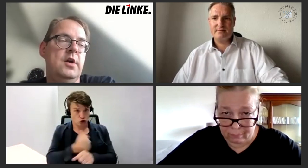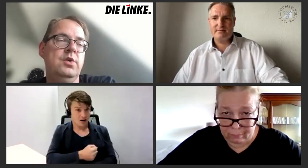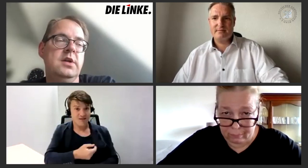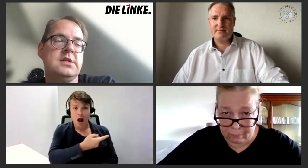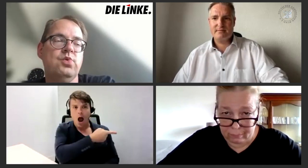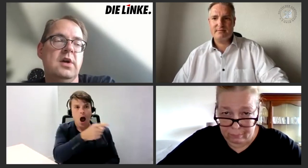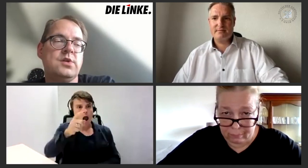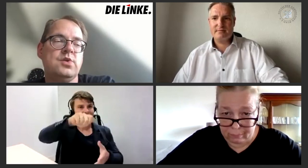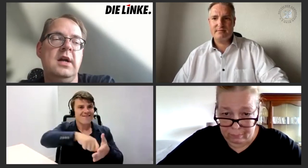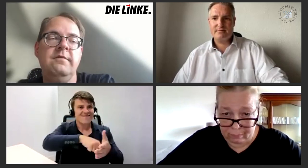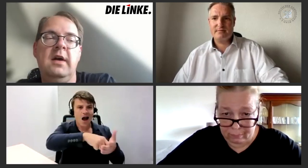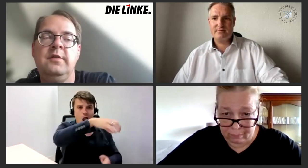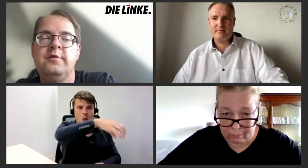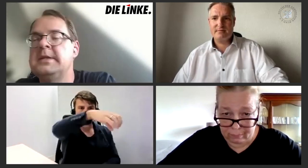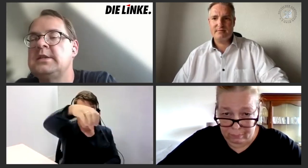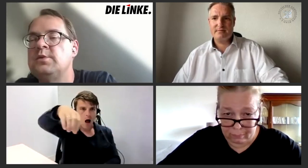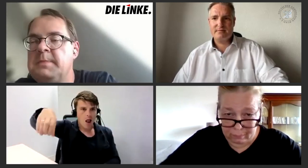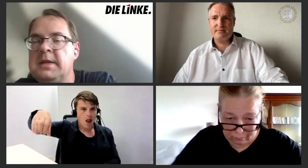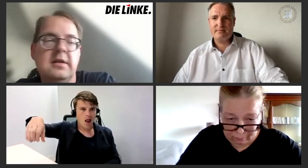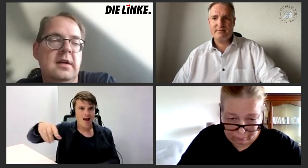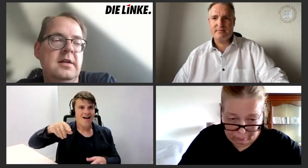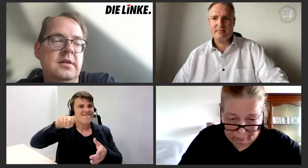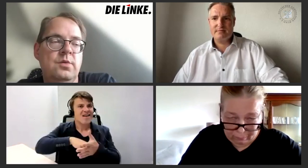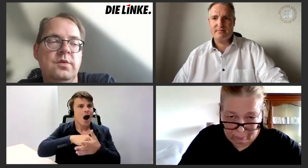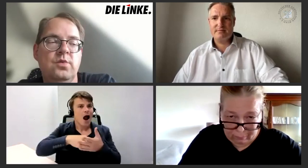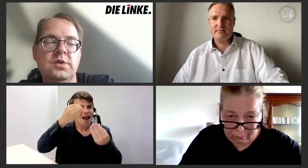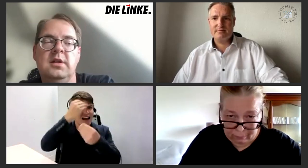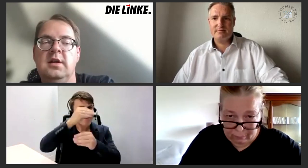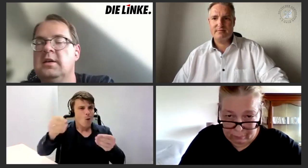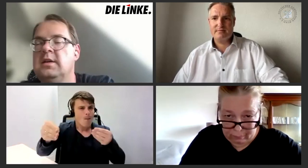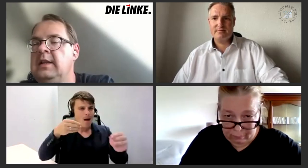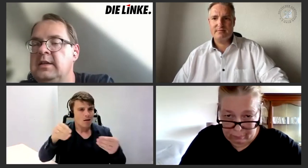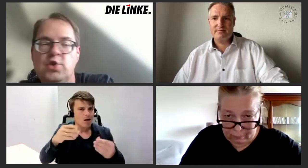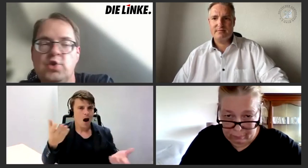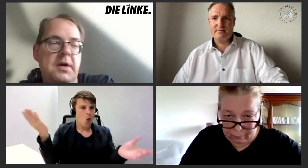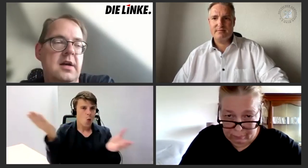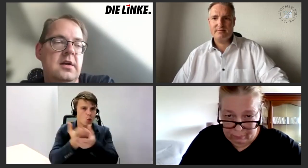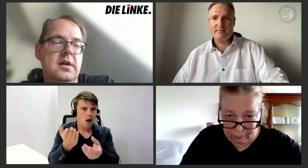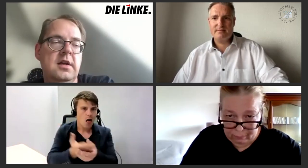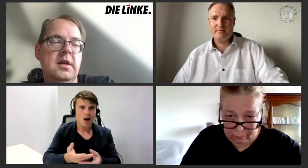dass alle Wahllokale und der Zugang zu allen Wahlinformationsmaterialien und Unterlagen in